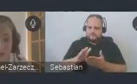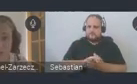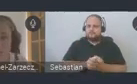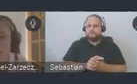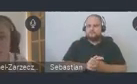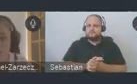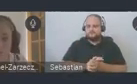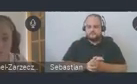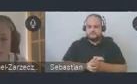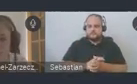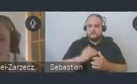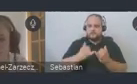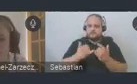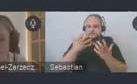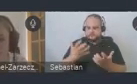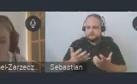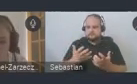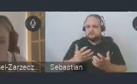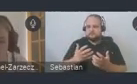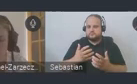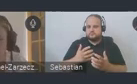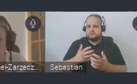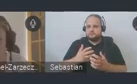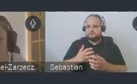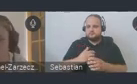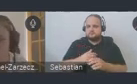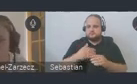I jak chcecie, możecie sobie też popatrzeć,